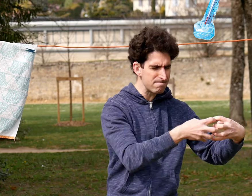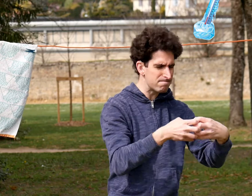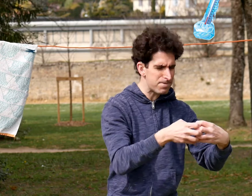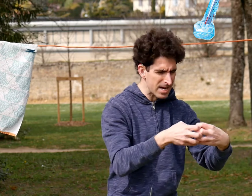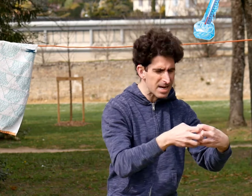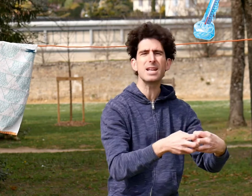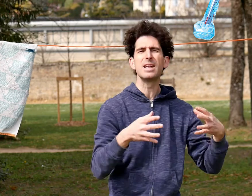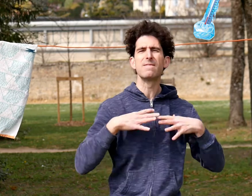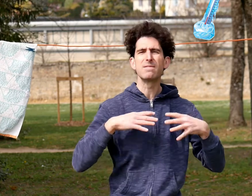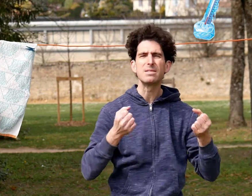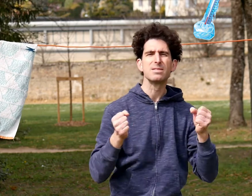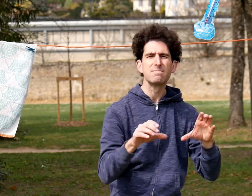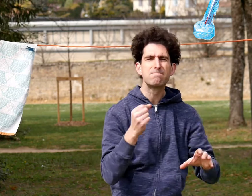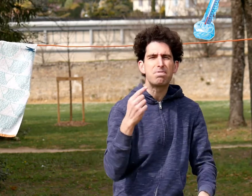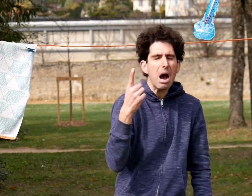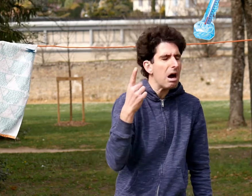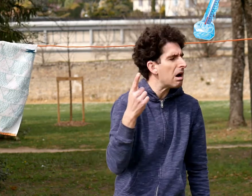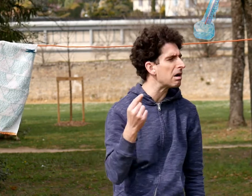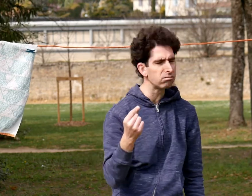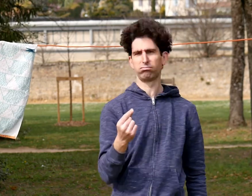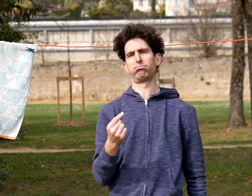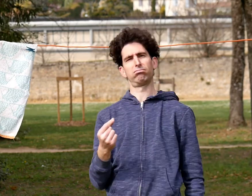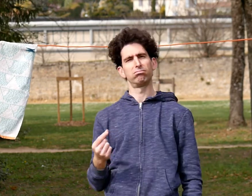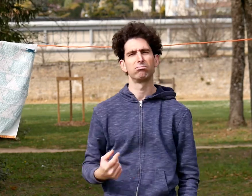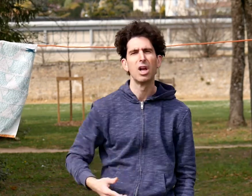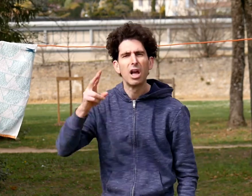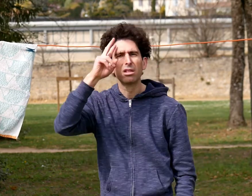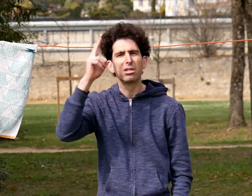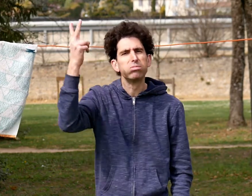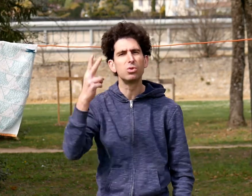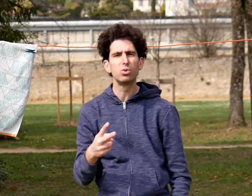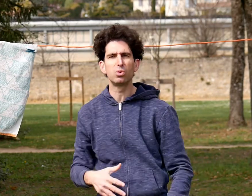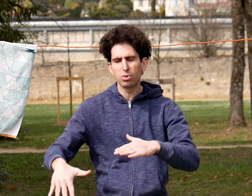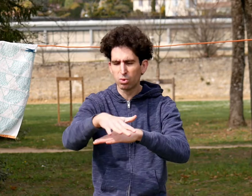Une fois gelés, ils sècheront rapidement. D'habitude,